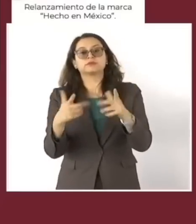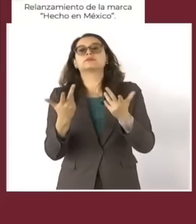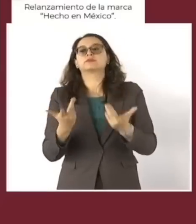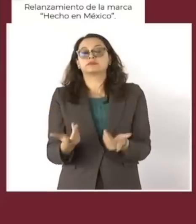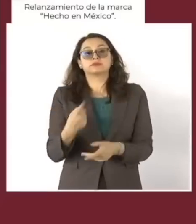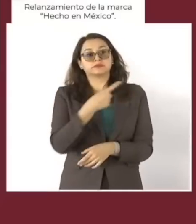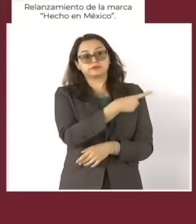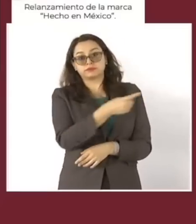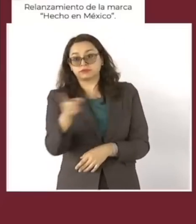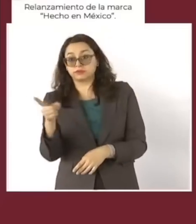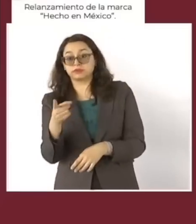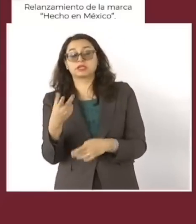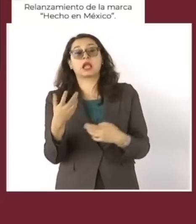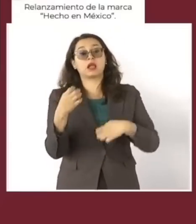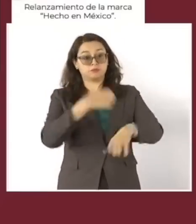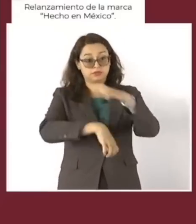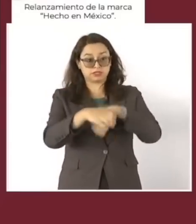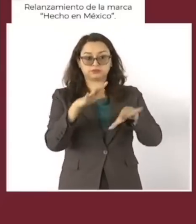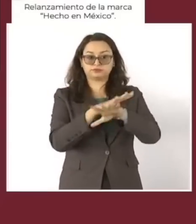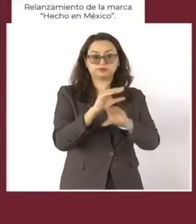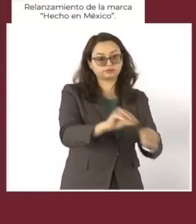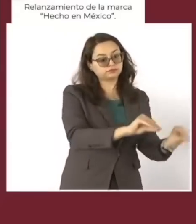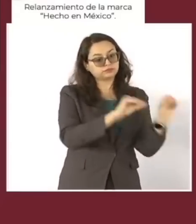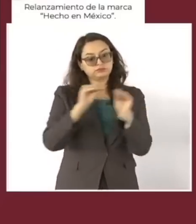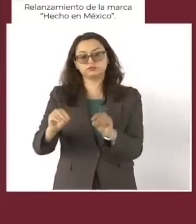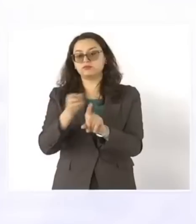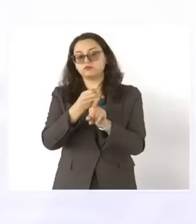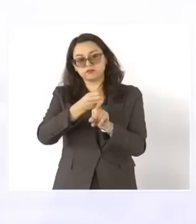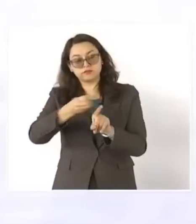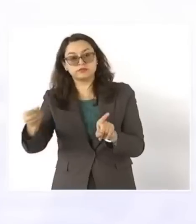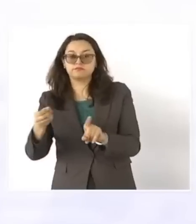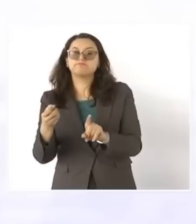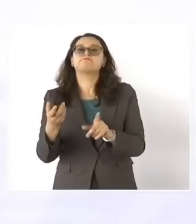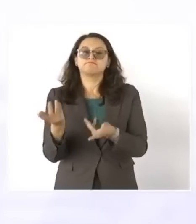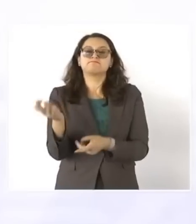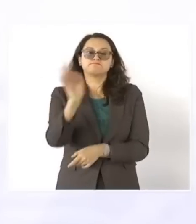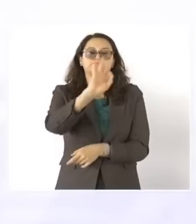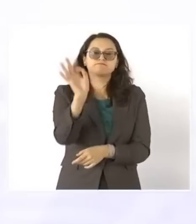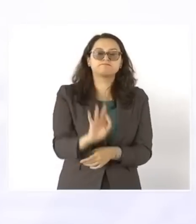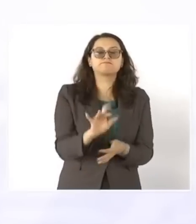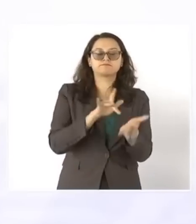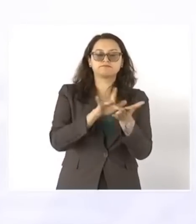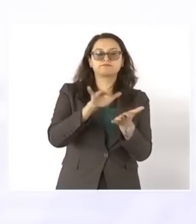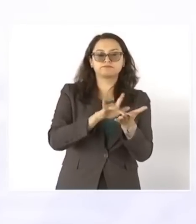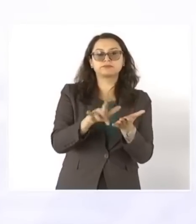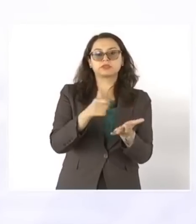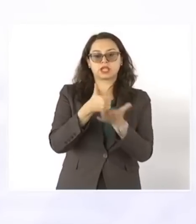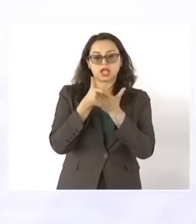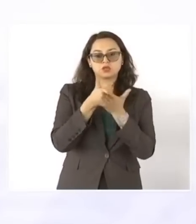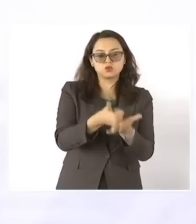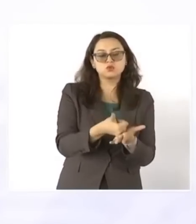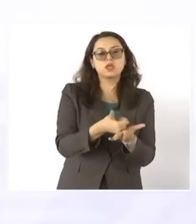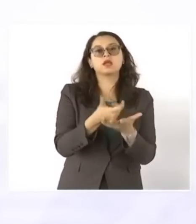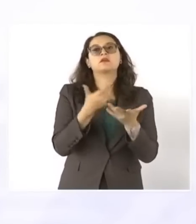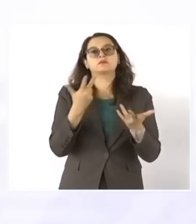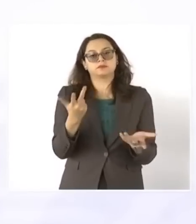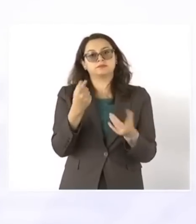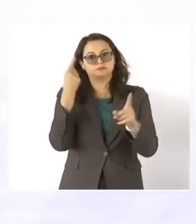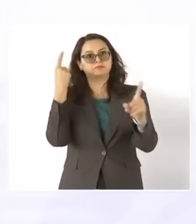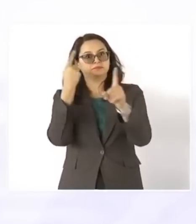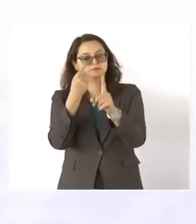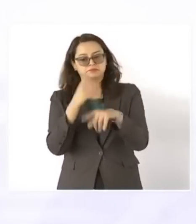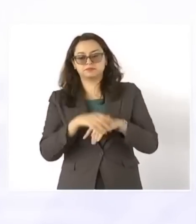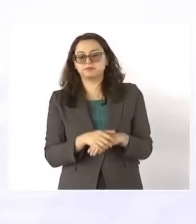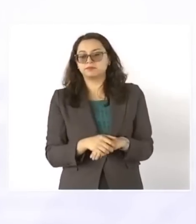la relocalización de las empresas en nuestro país con metas más ambiciosas el 17 de enero